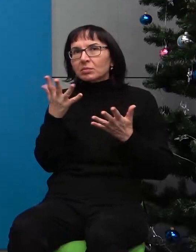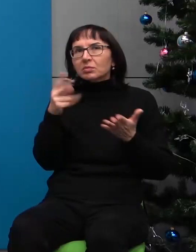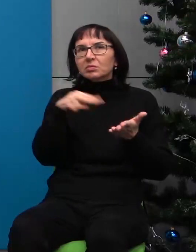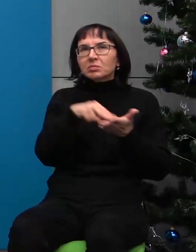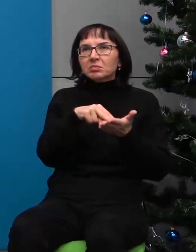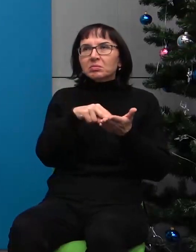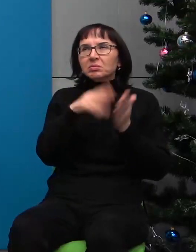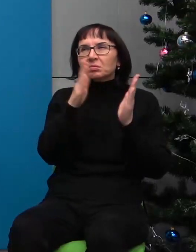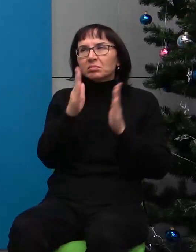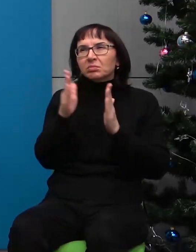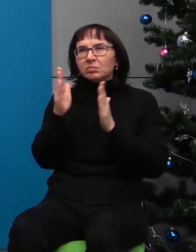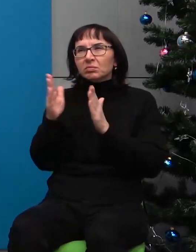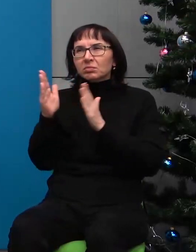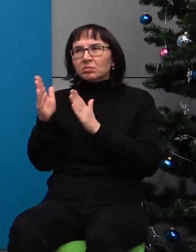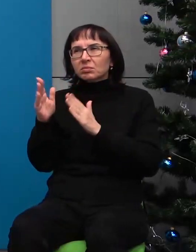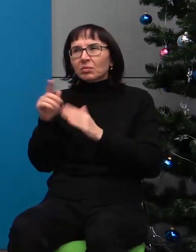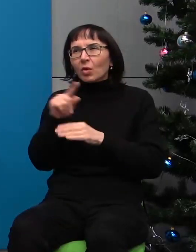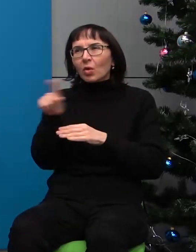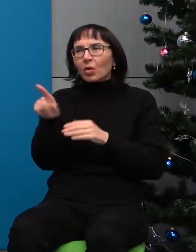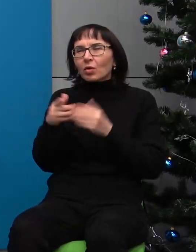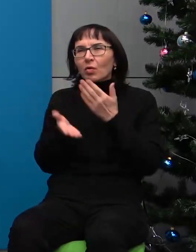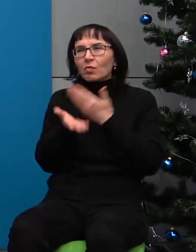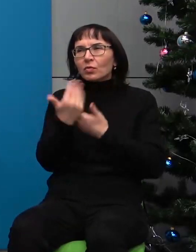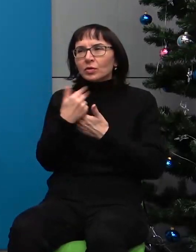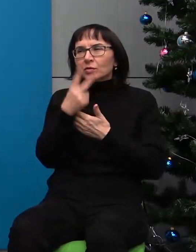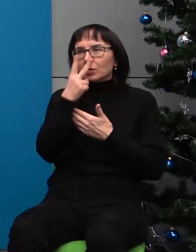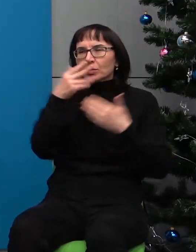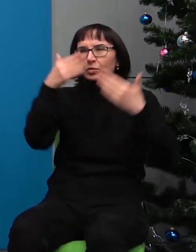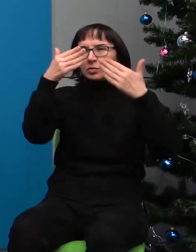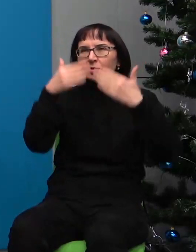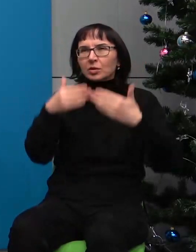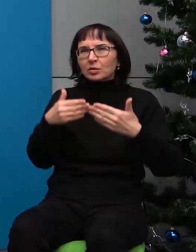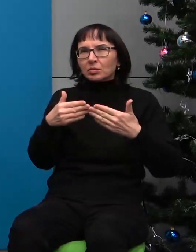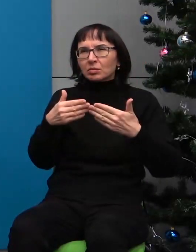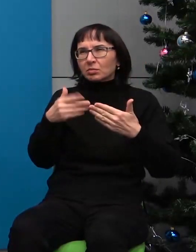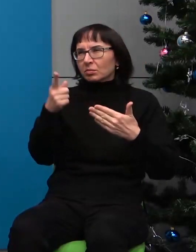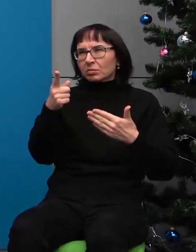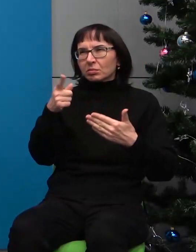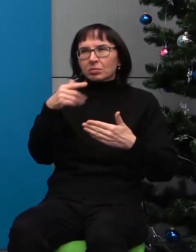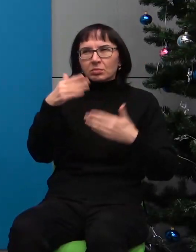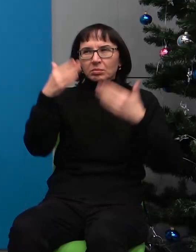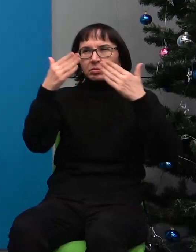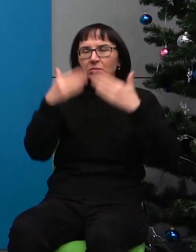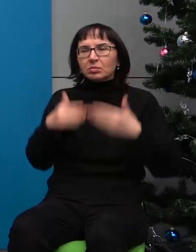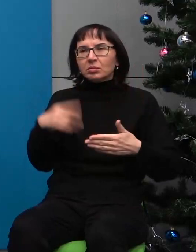No to on tam wszedł, zobaczył ścianę i mówi, jakiejś ściany tu nie było.